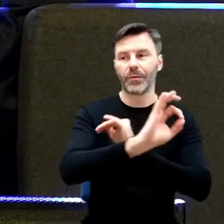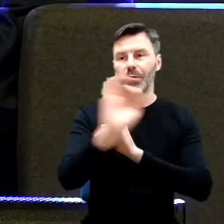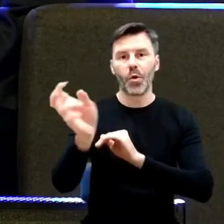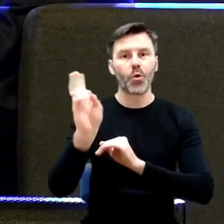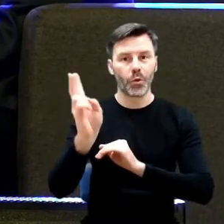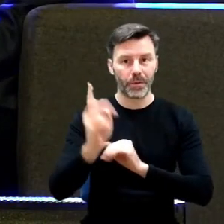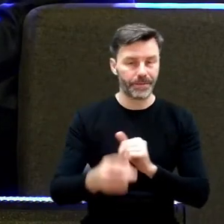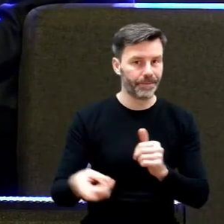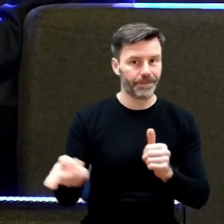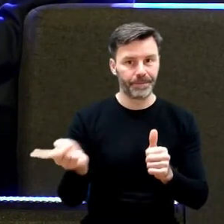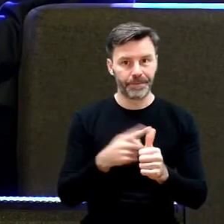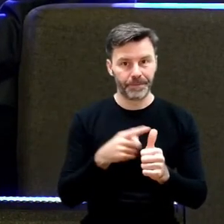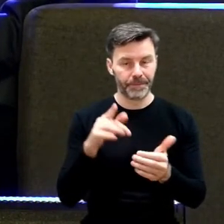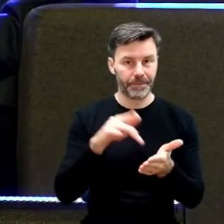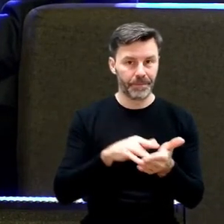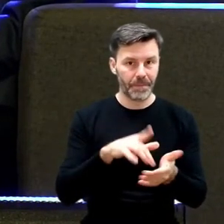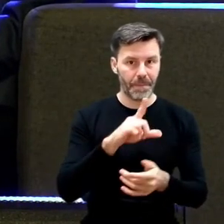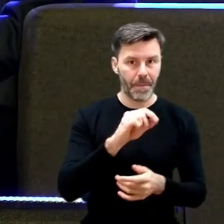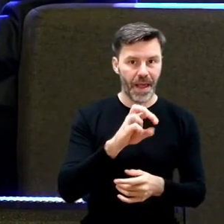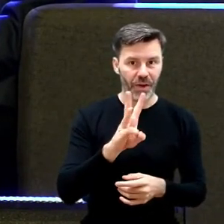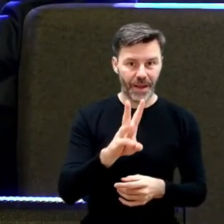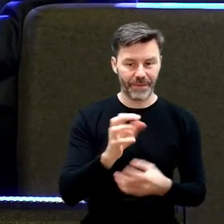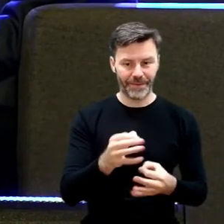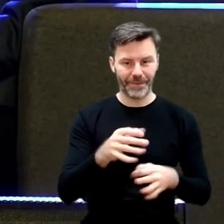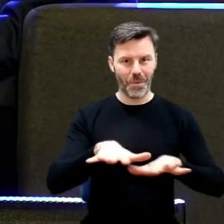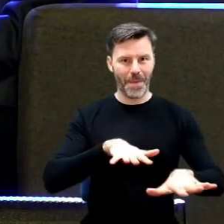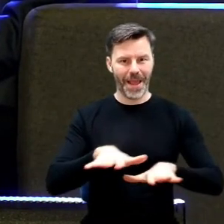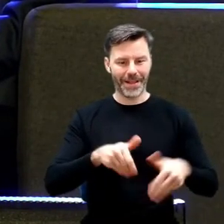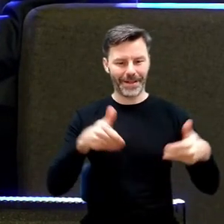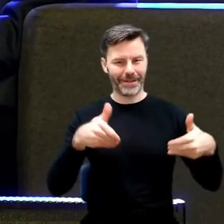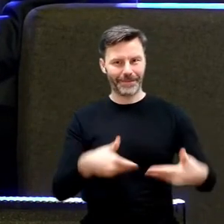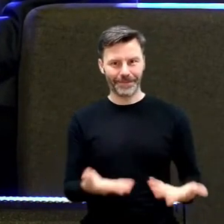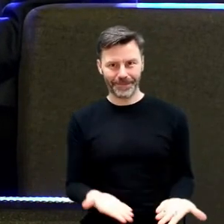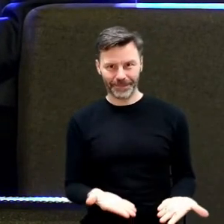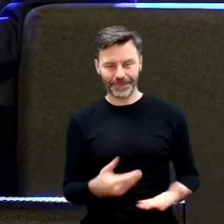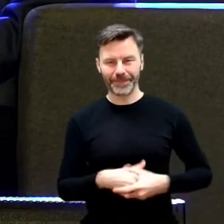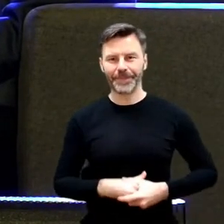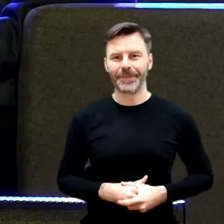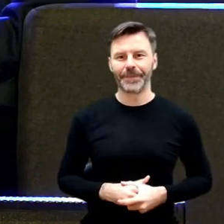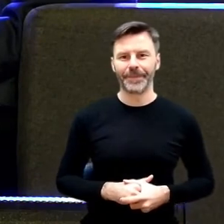Pleszew,w którym gościmy, może się wyróżnić tym,